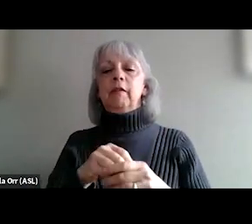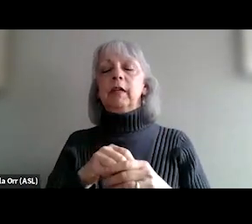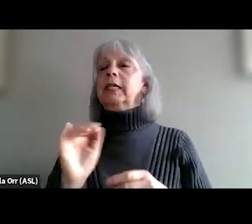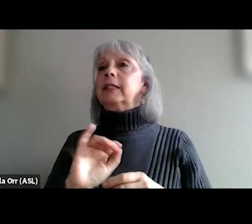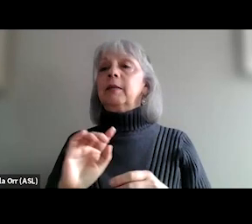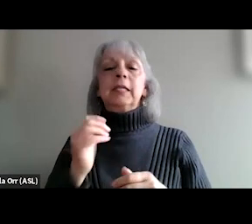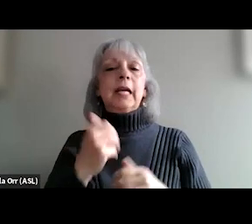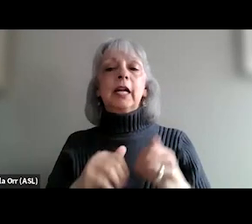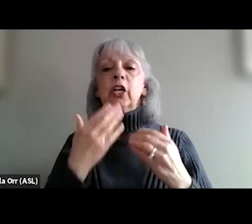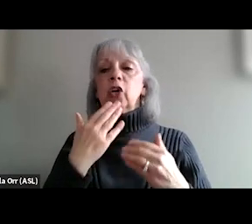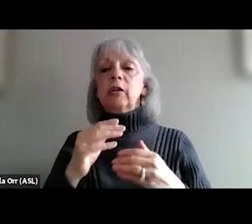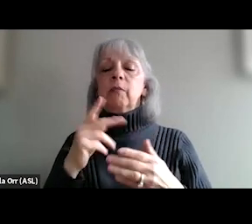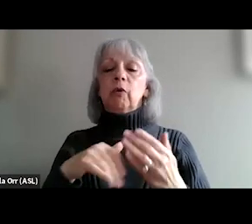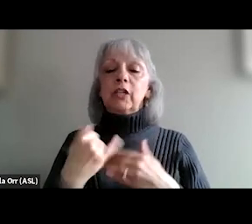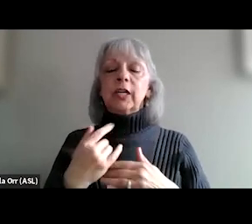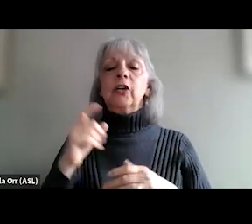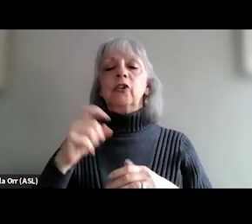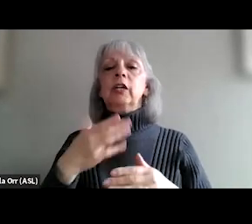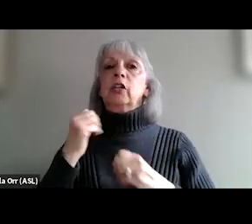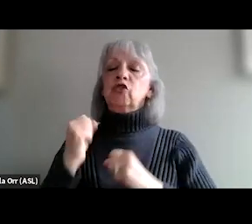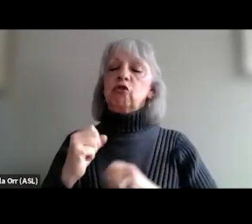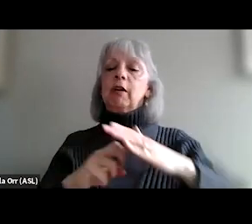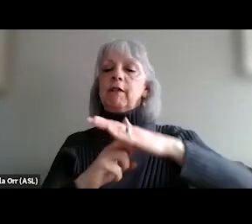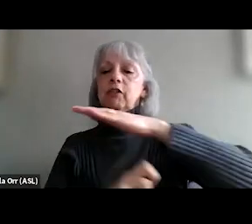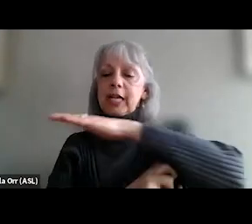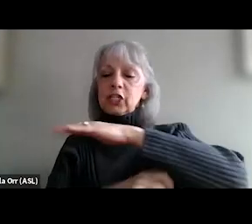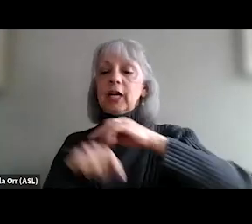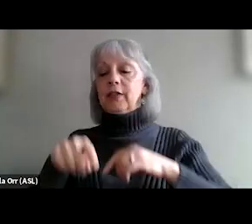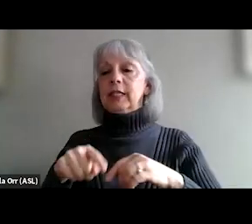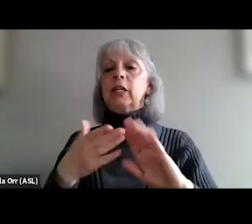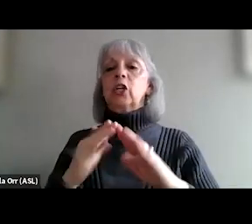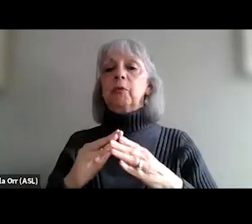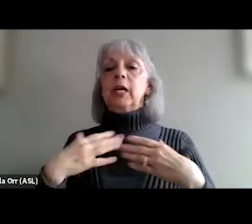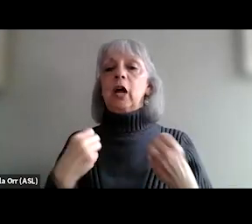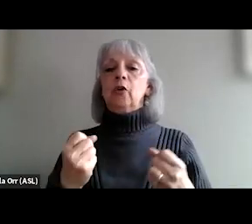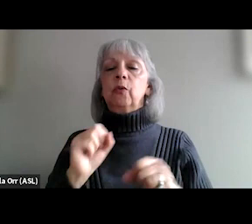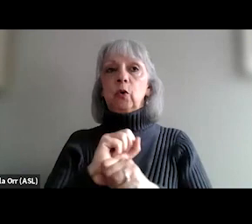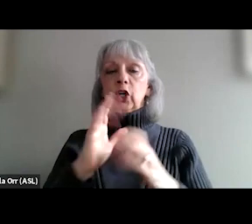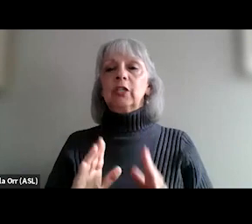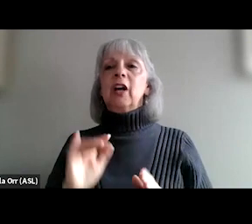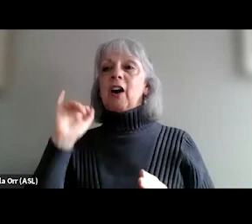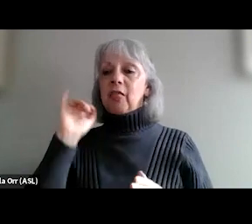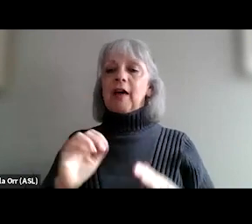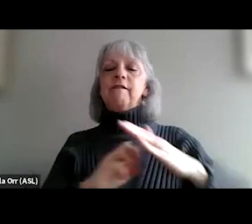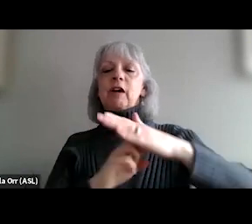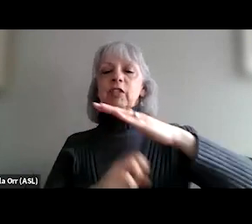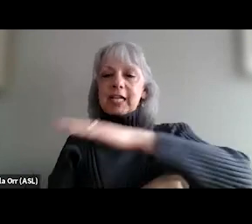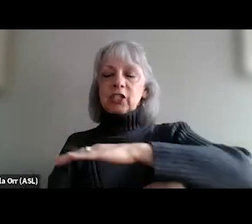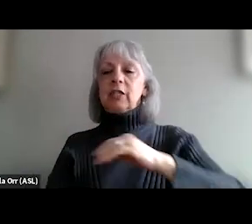se necesita una base sólida. Y en este caso, los trabajadores de salud comunitarios son esa base. Los TSC según la definición